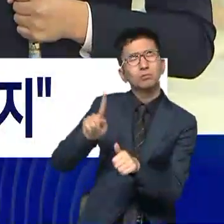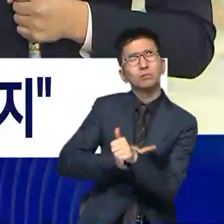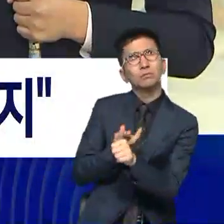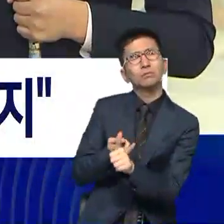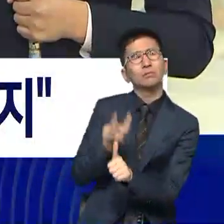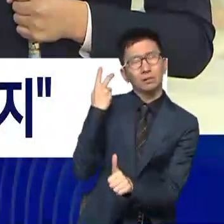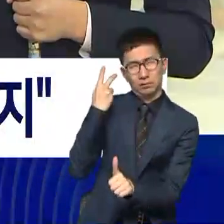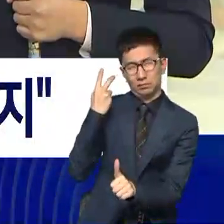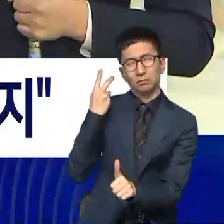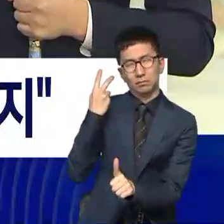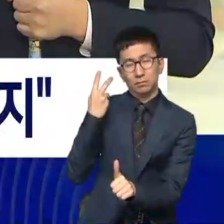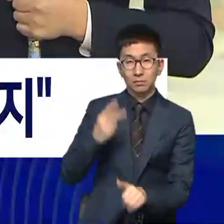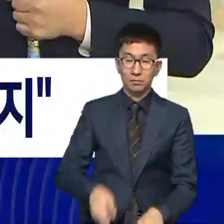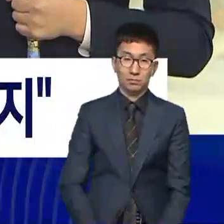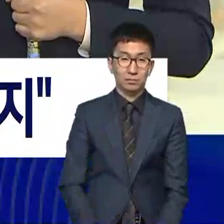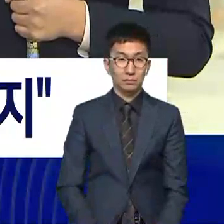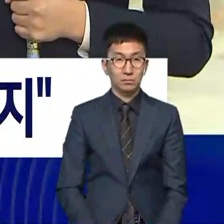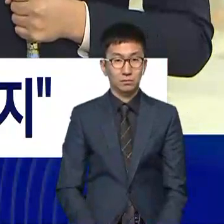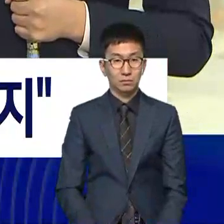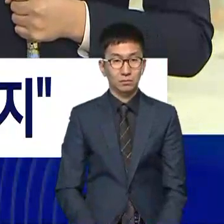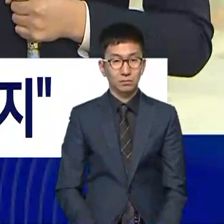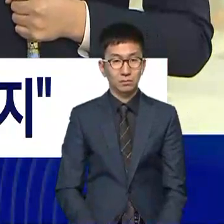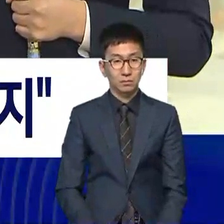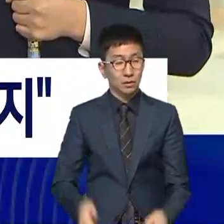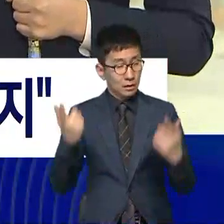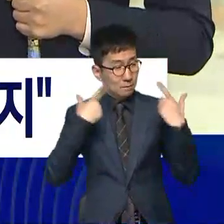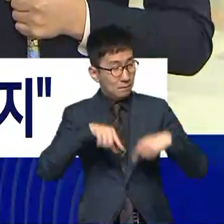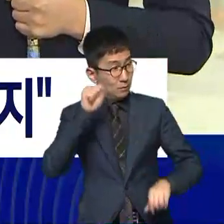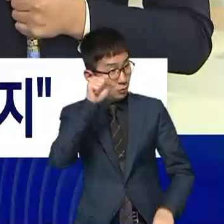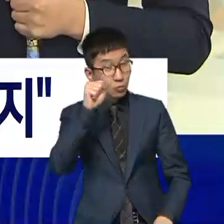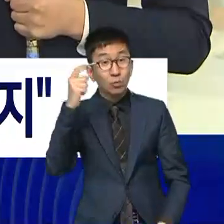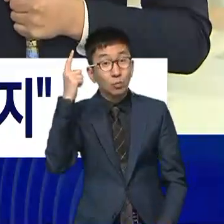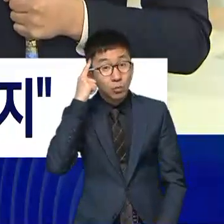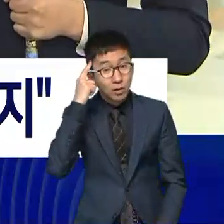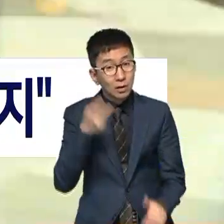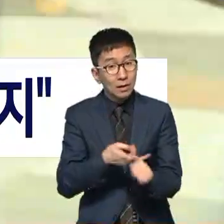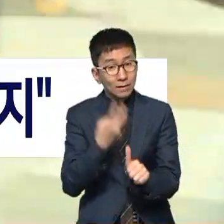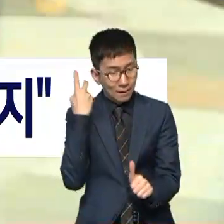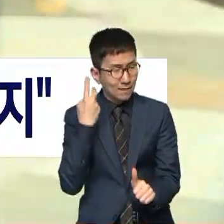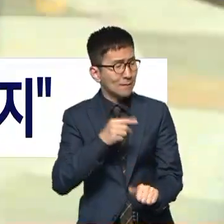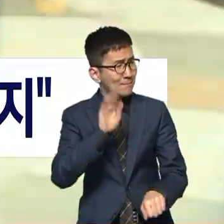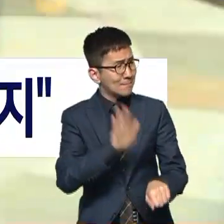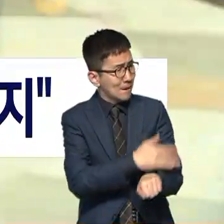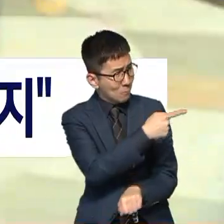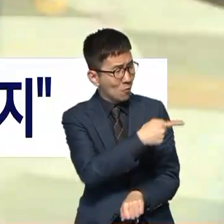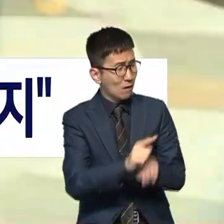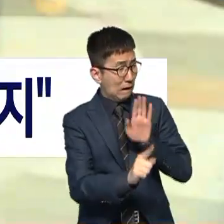이 때문에 오늘 밤샘 농성은 탄핵안 처리의 부당함을 알리겠다는 의지를 보여주는 성격입니다.